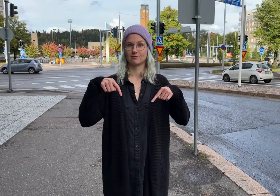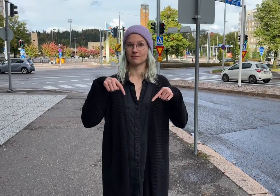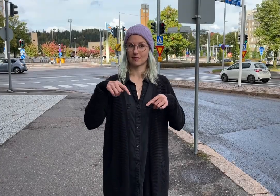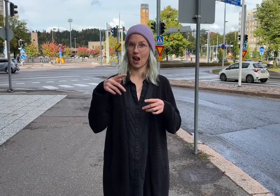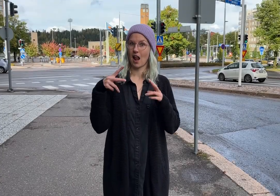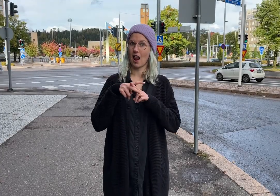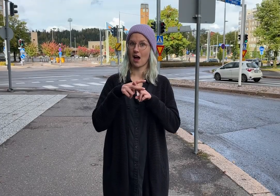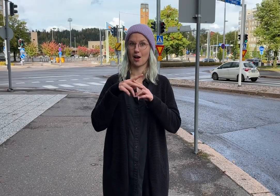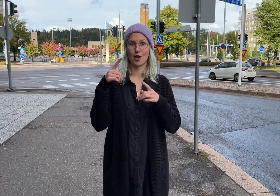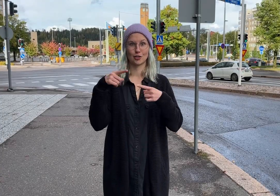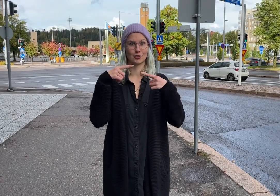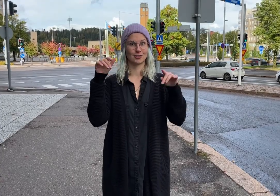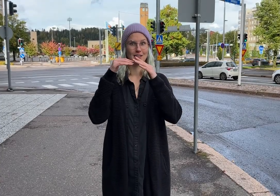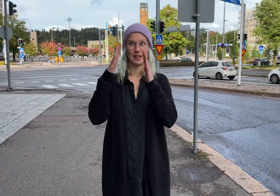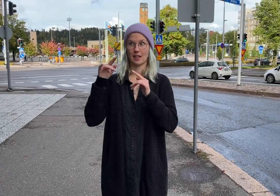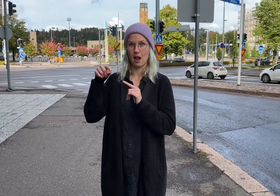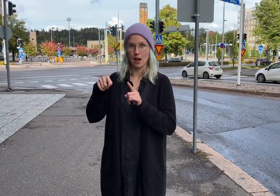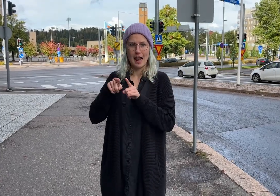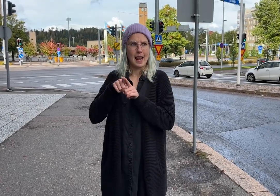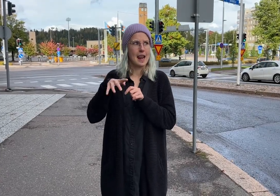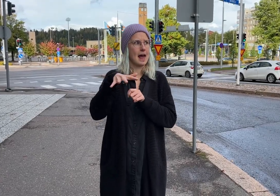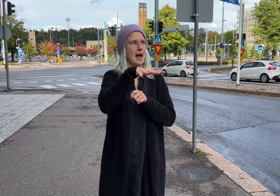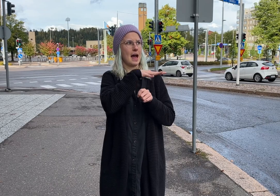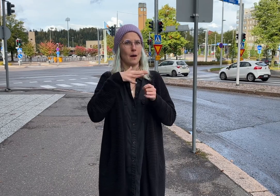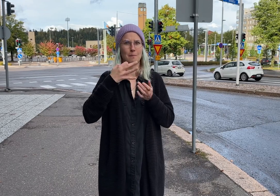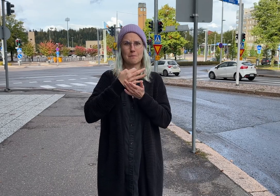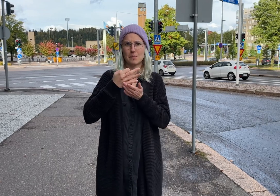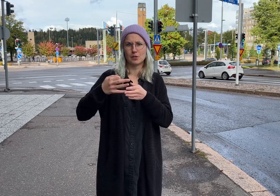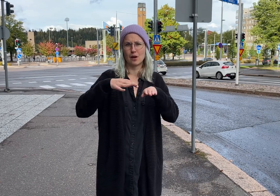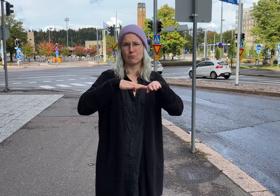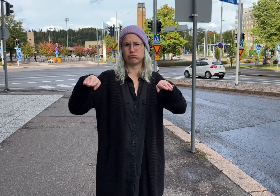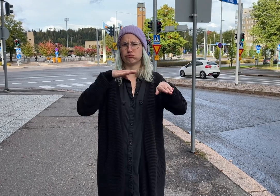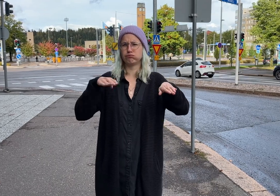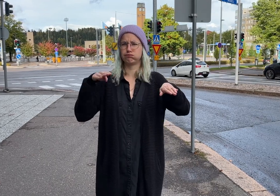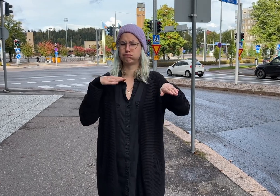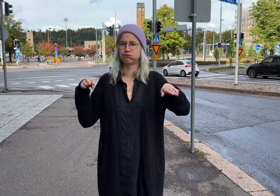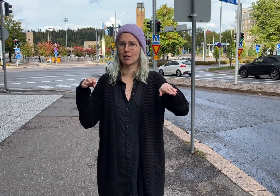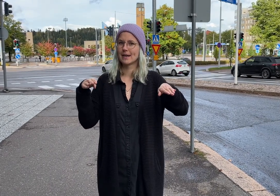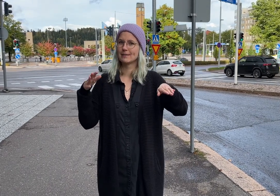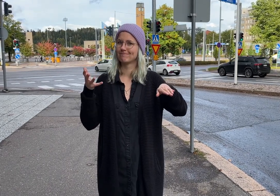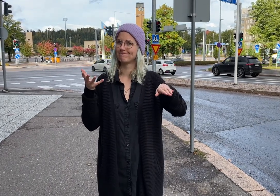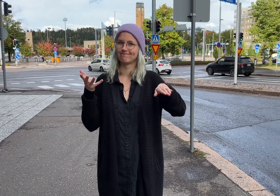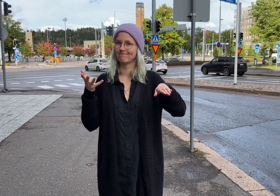Täällä Lahden Konserttitalon lähellä ei ole kovin paljon parkkipaikkoja.